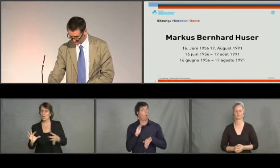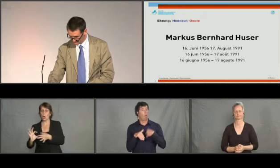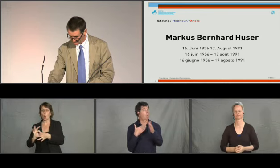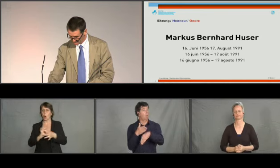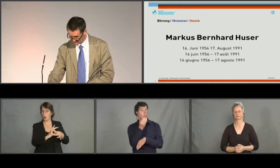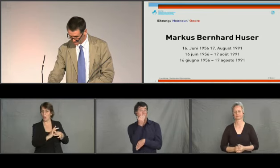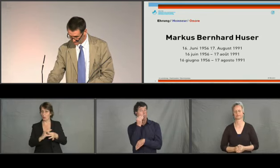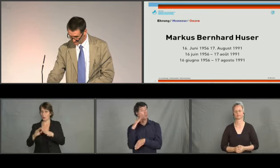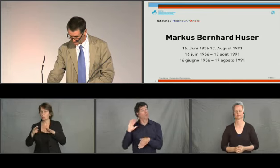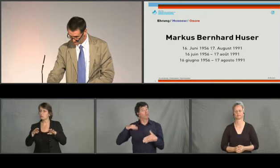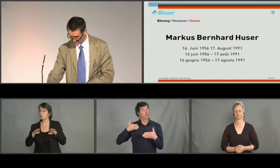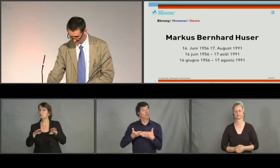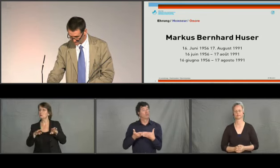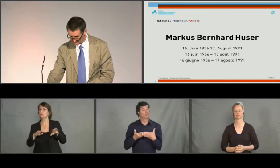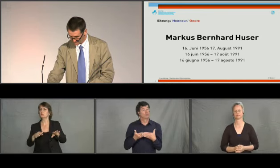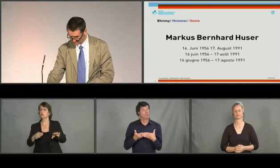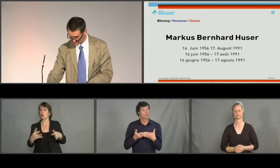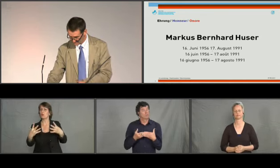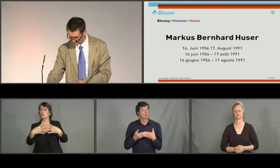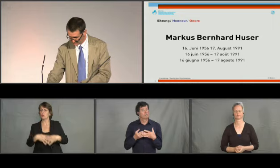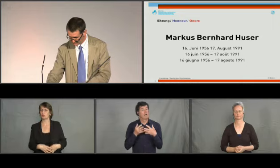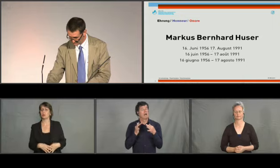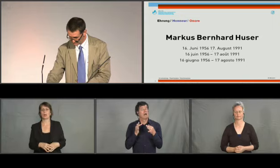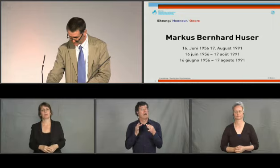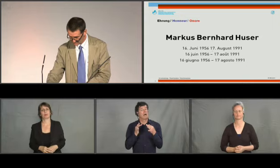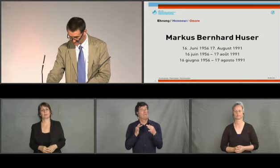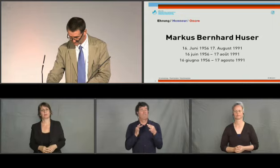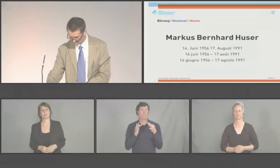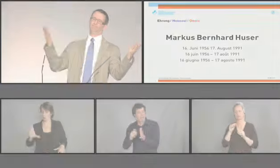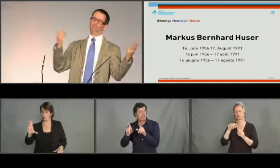dass Gehörlose den Hörenden unterstellt waren sondern eine echte Zusammenarbeit.